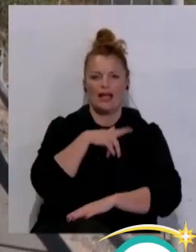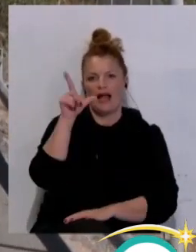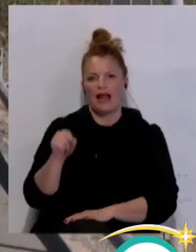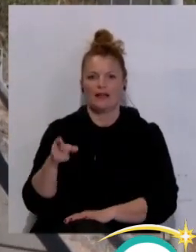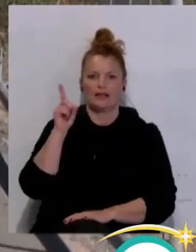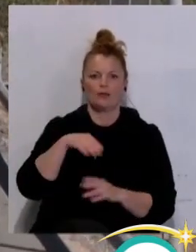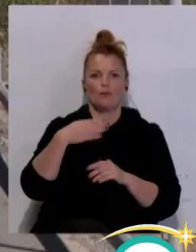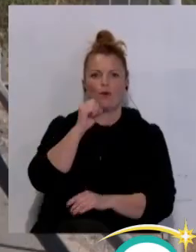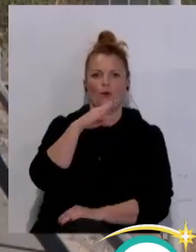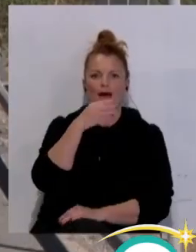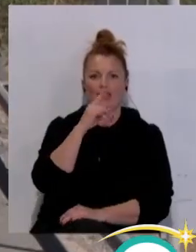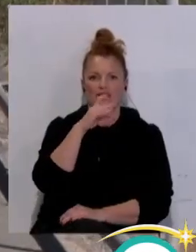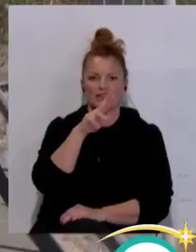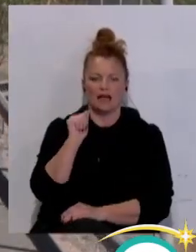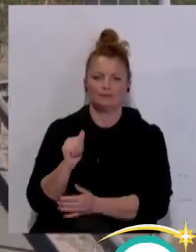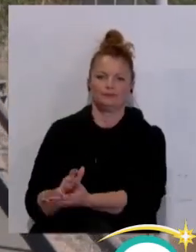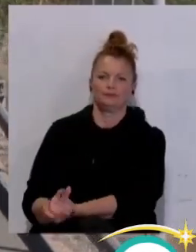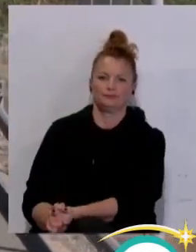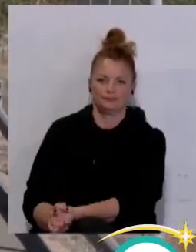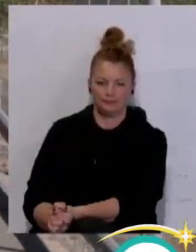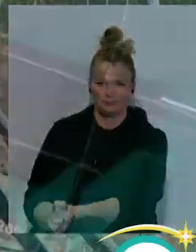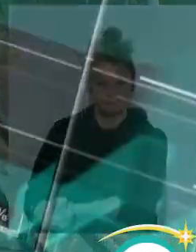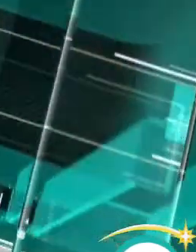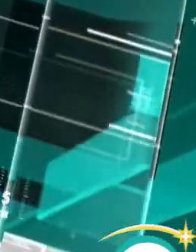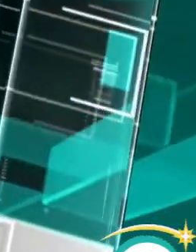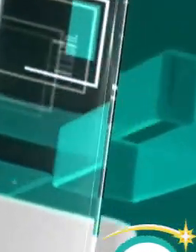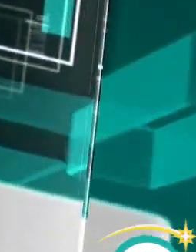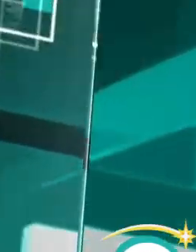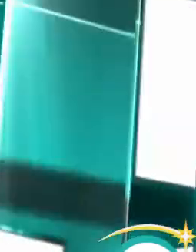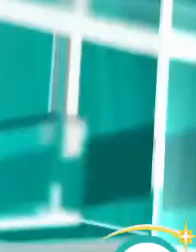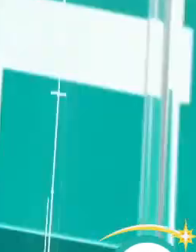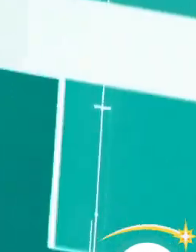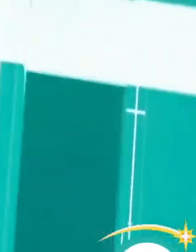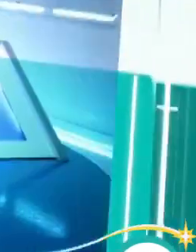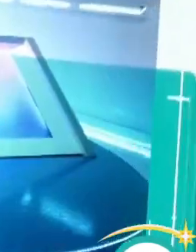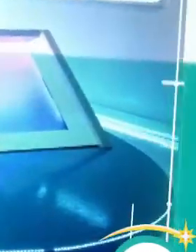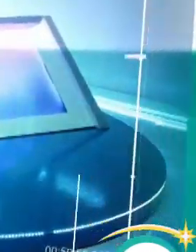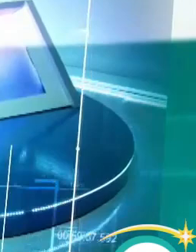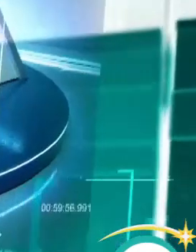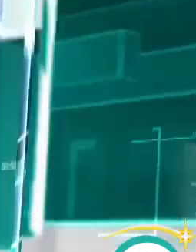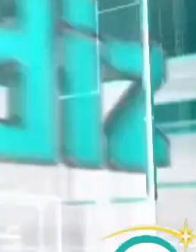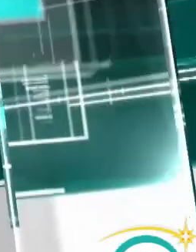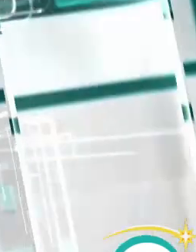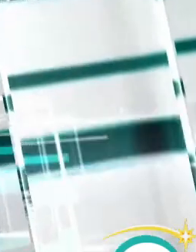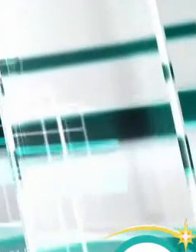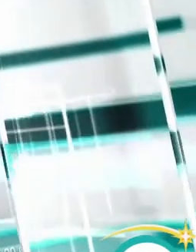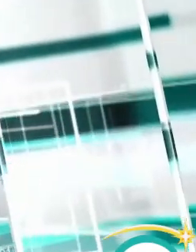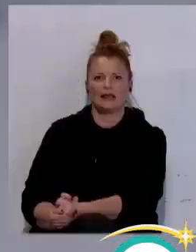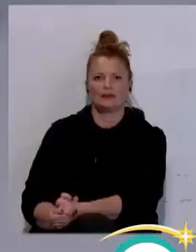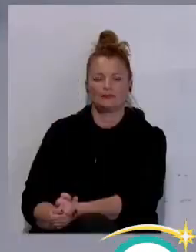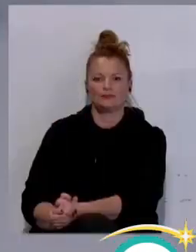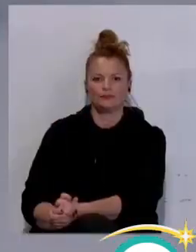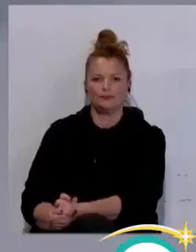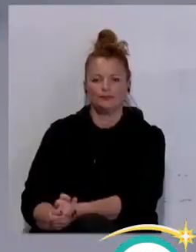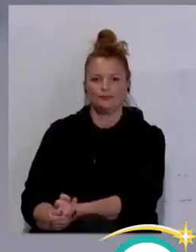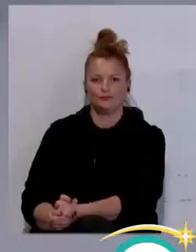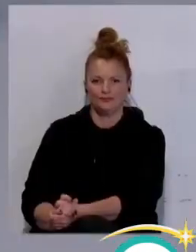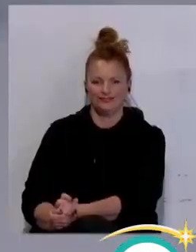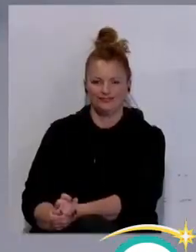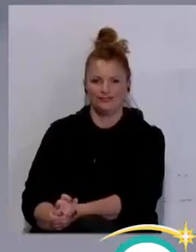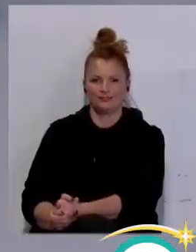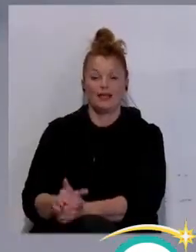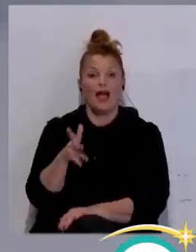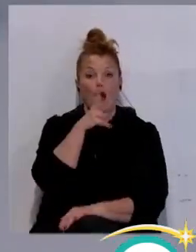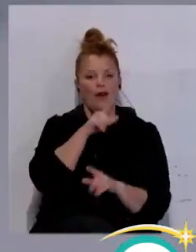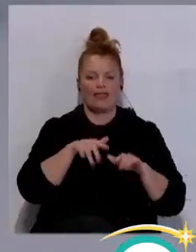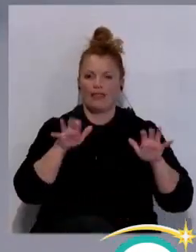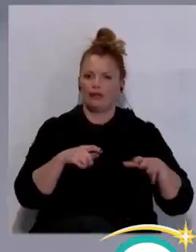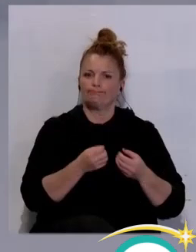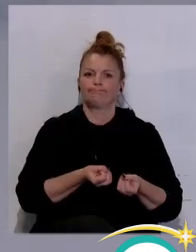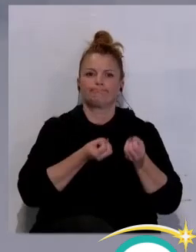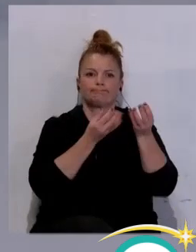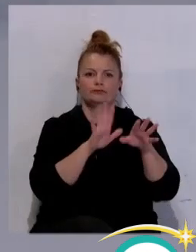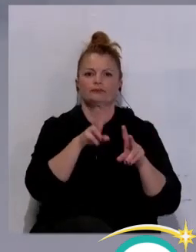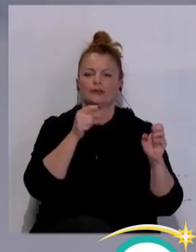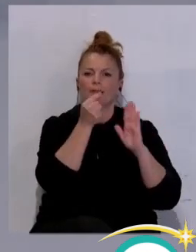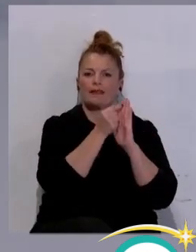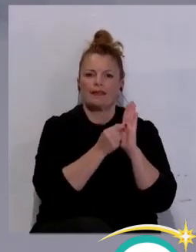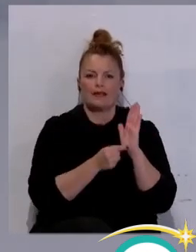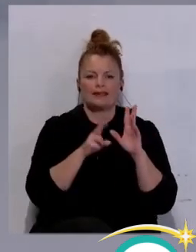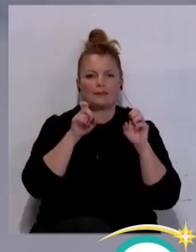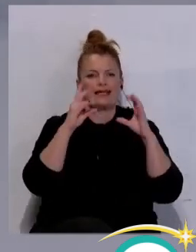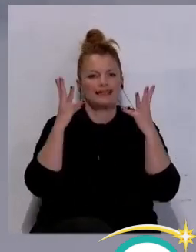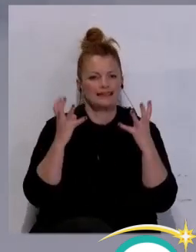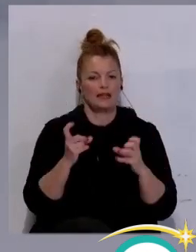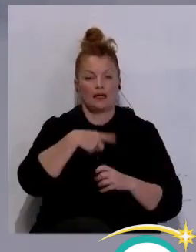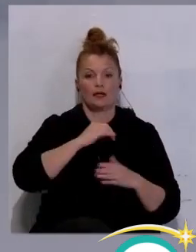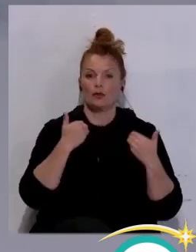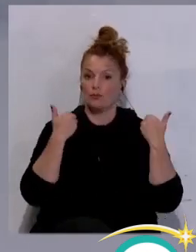Bobadilla aguas de Cádiz informa sobre las medidas contra la sequía sus responsables han señalado la